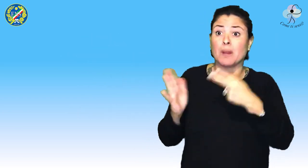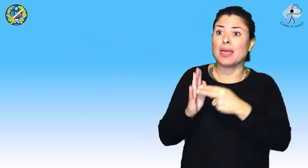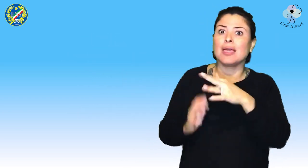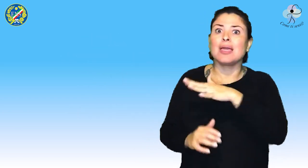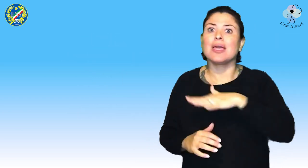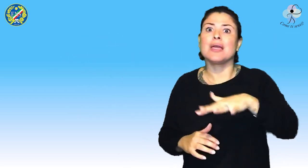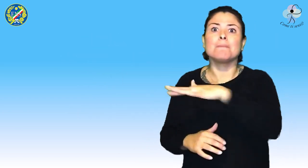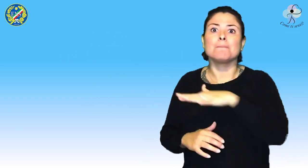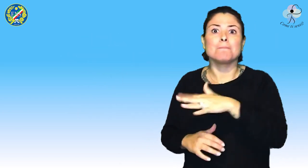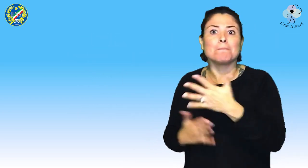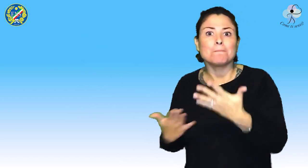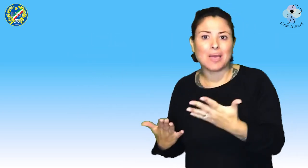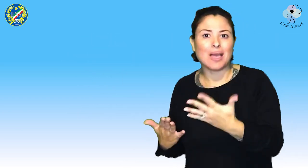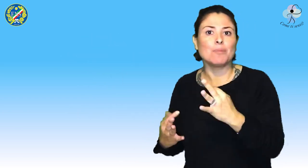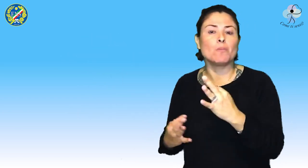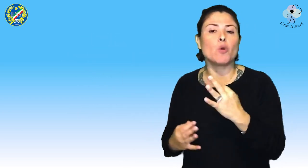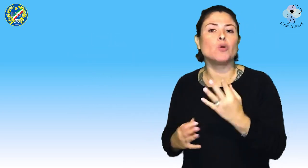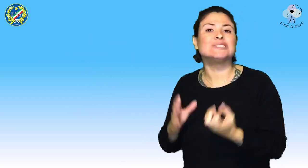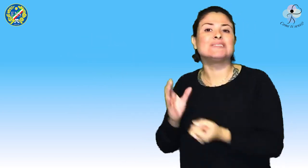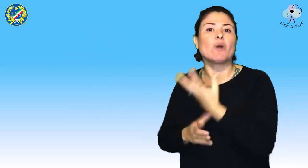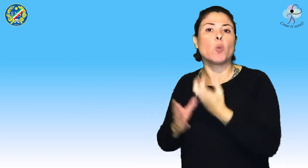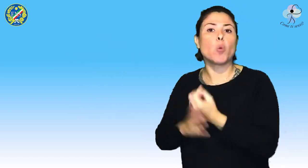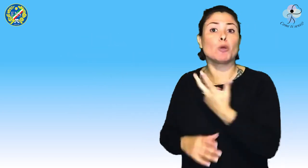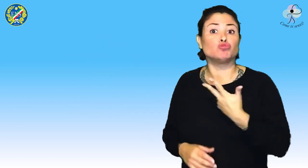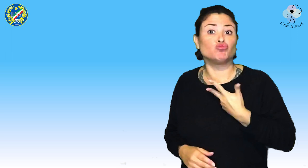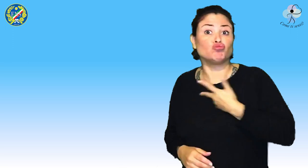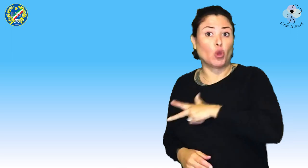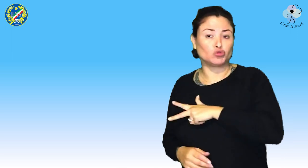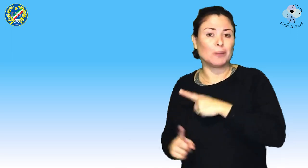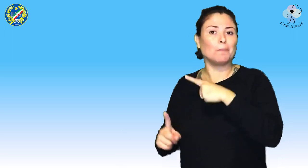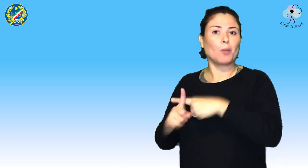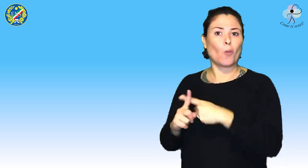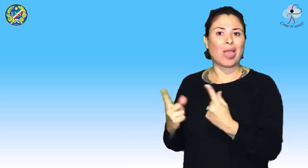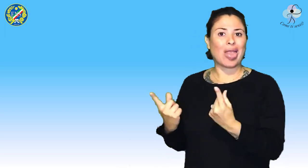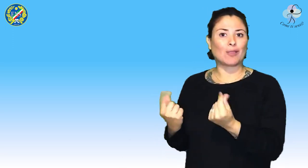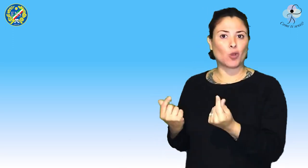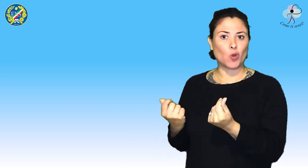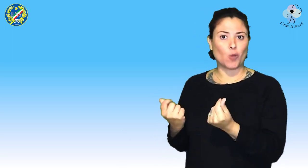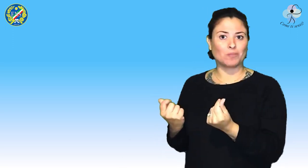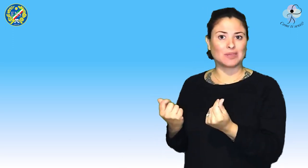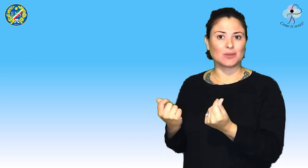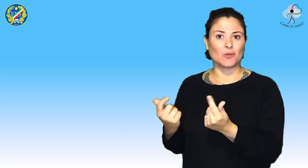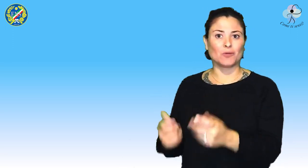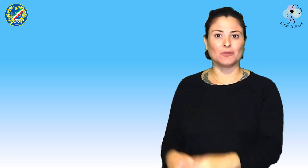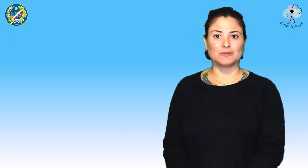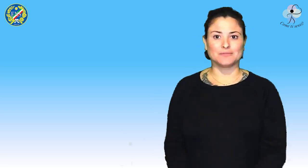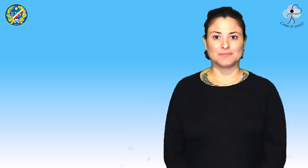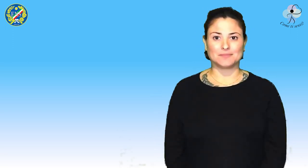che ostacola lo sviluppo sociale ed economico in tutto il mondo.